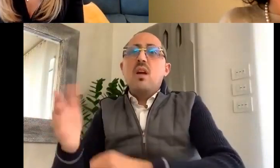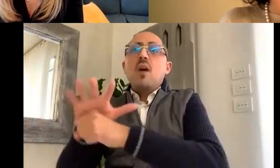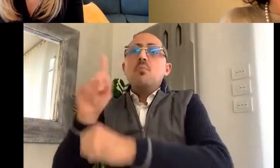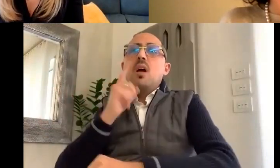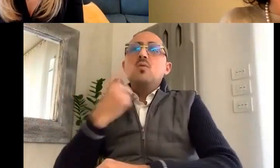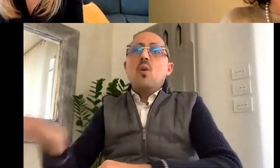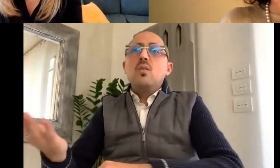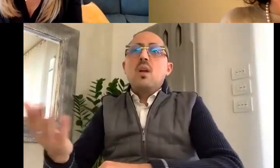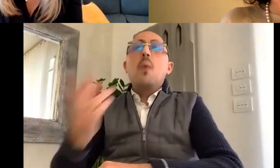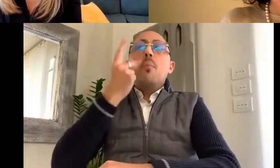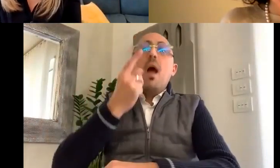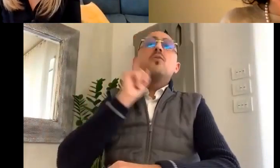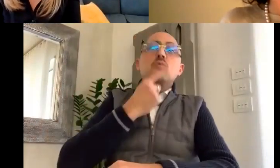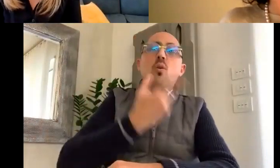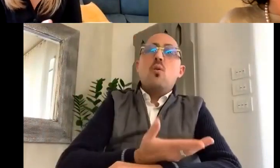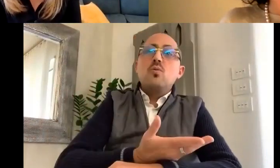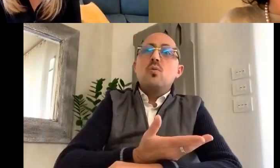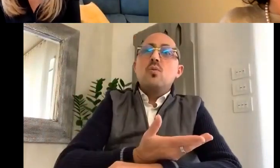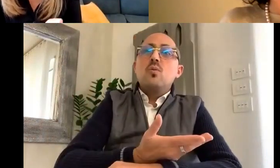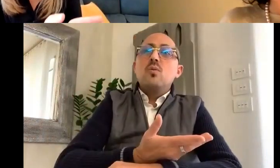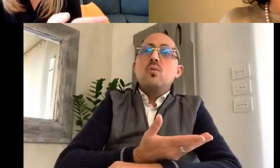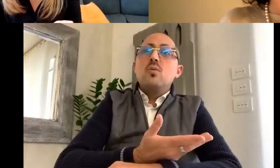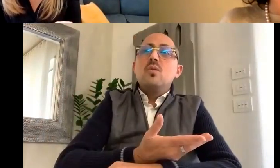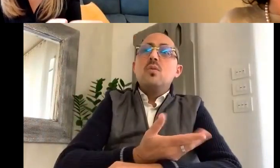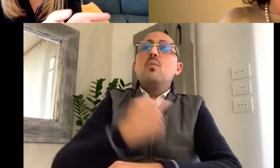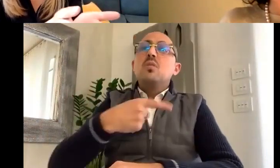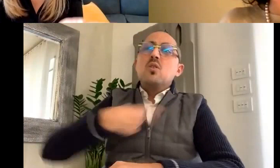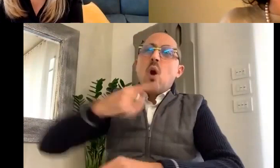videochiamata a distanza perché la figlia è sorda allo stesso modo, tutta la